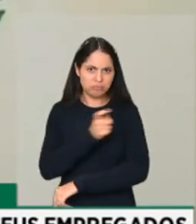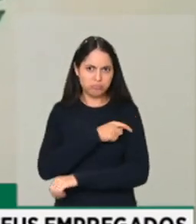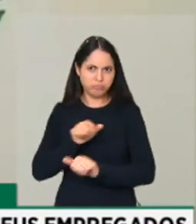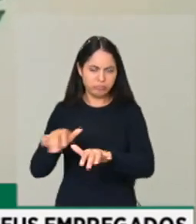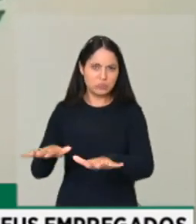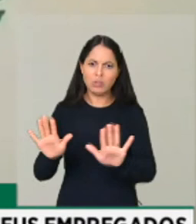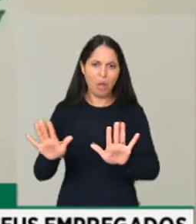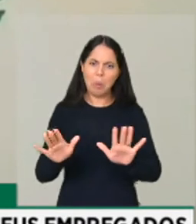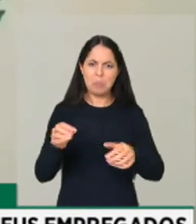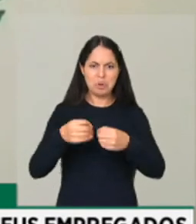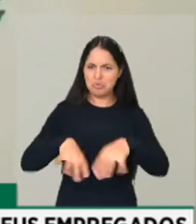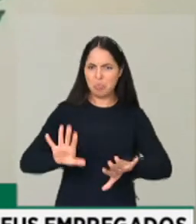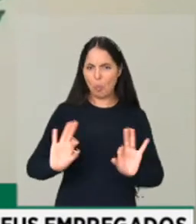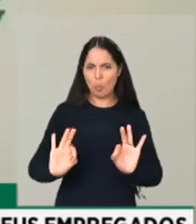PERMITIRMOS QUE AS EMPRESAS PRIVADAS CONSIGAM COMPRAR